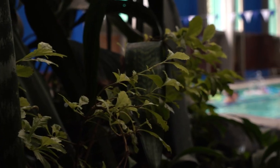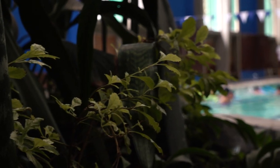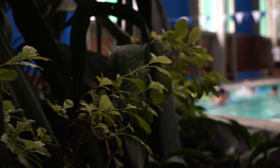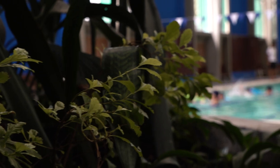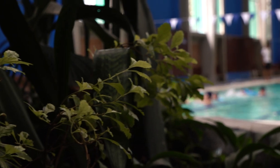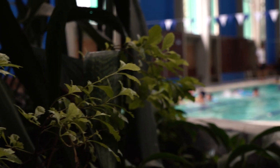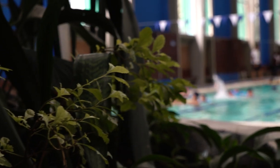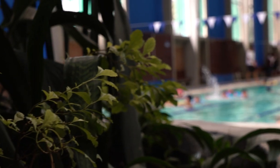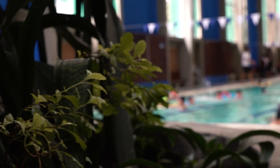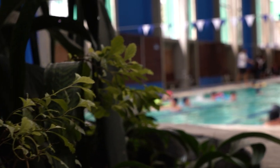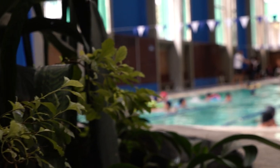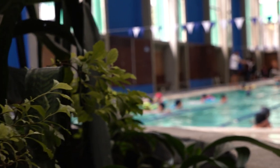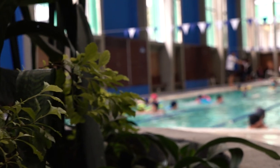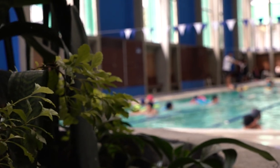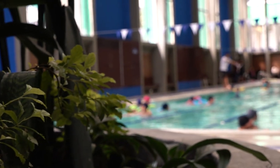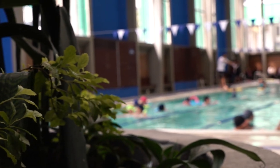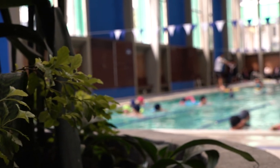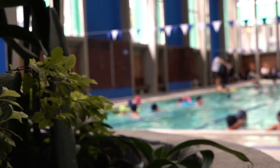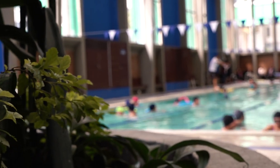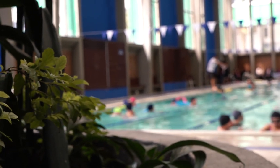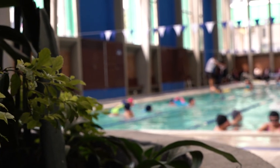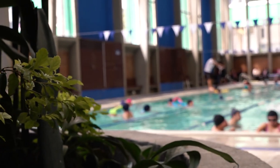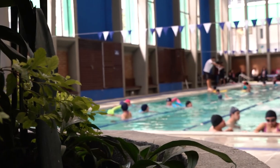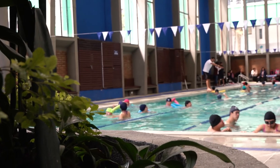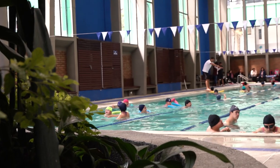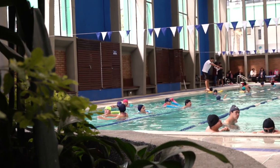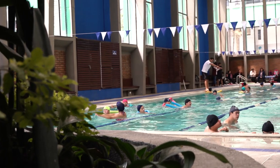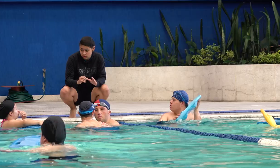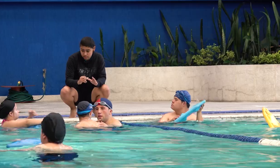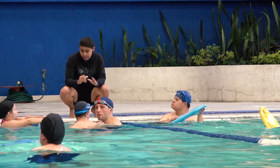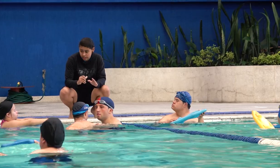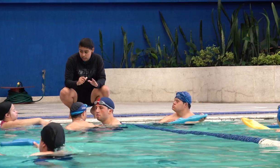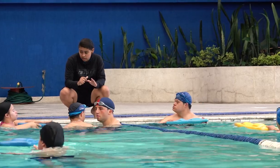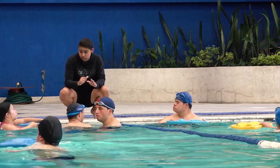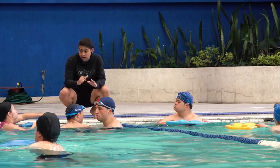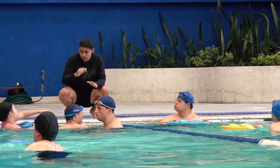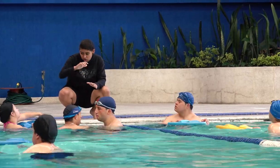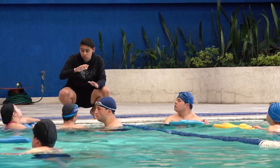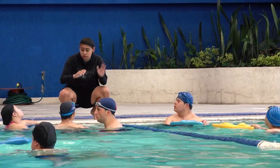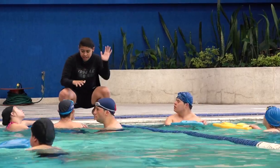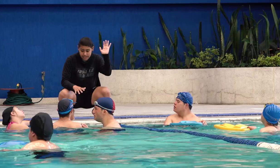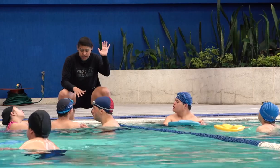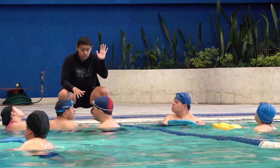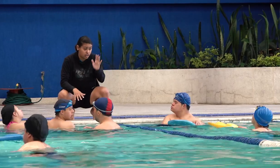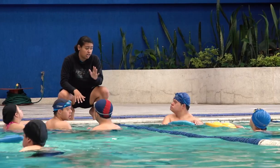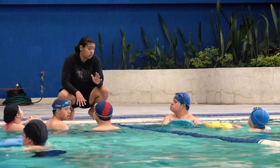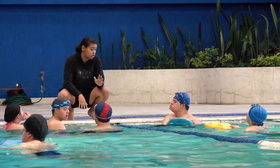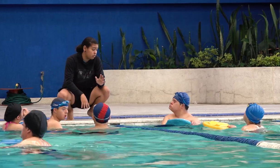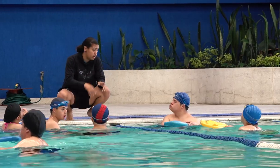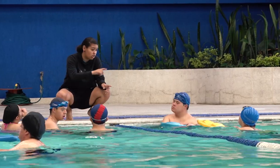>Maestra dando instrucciones de nado<